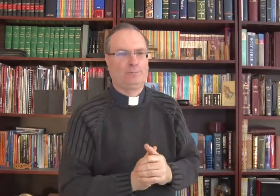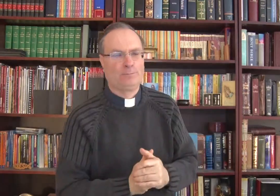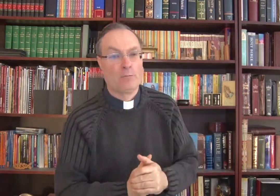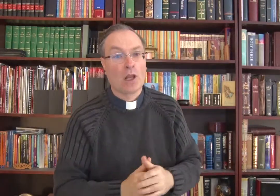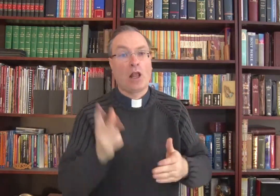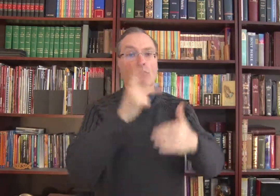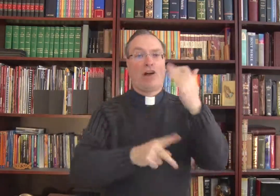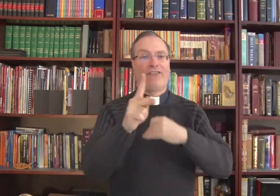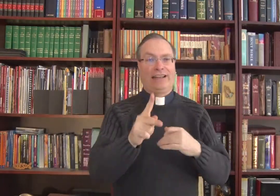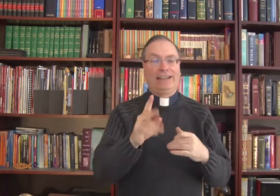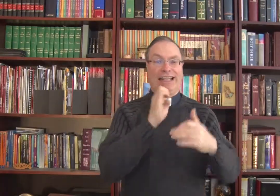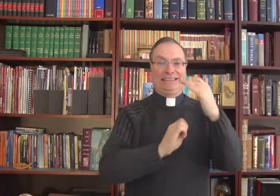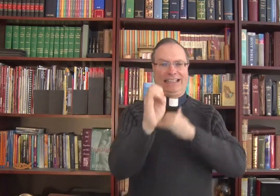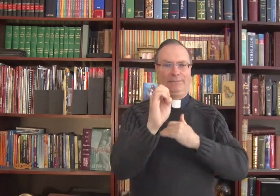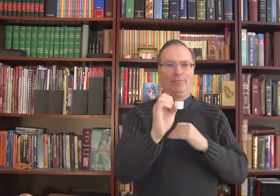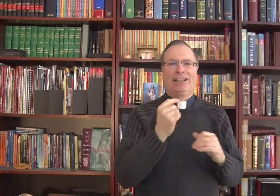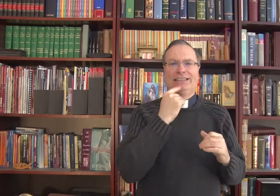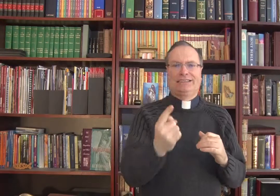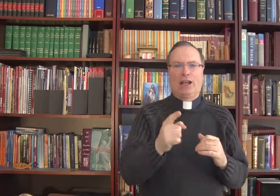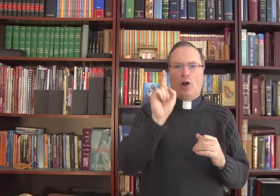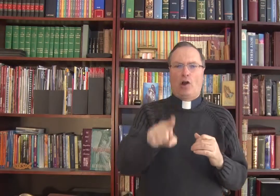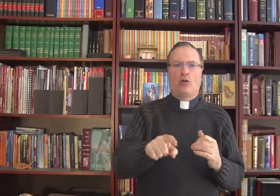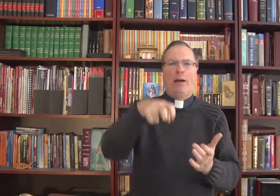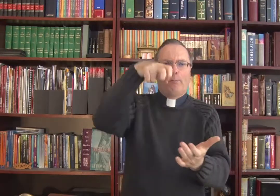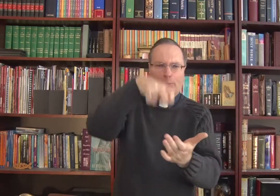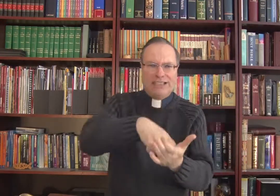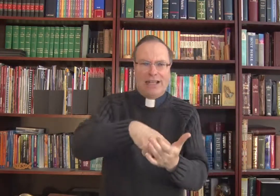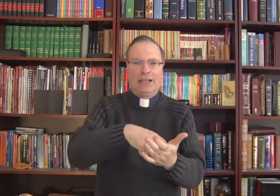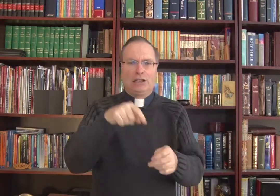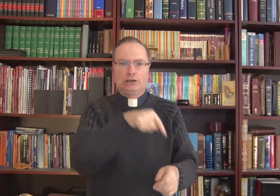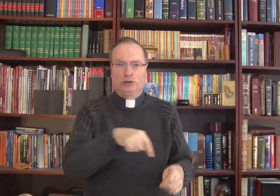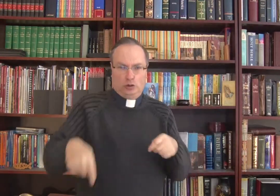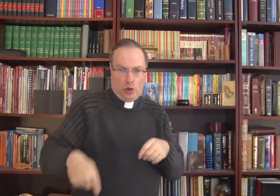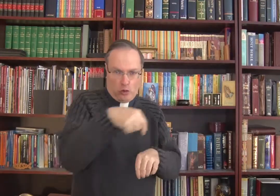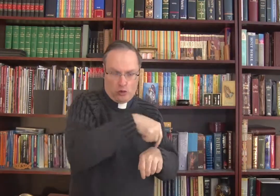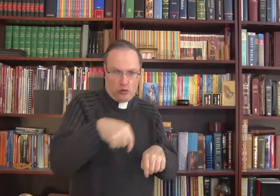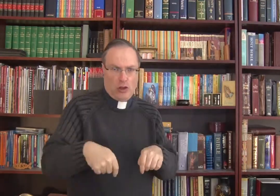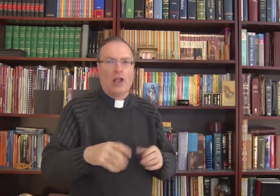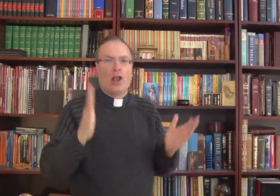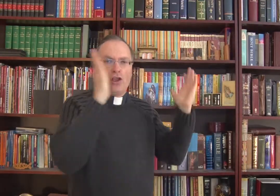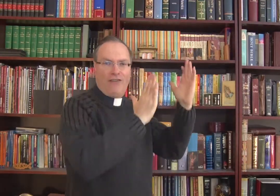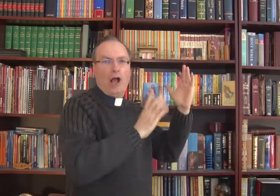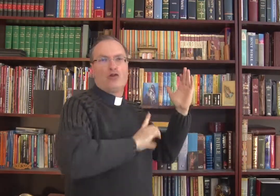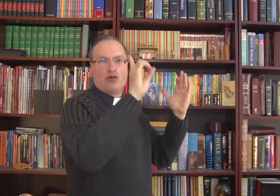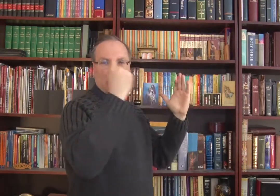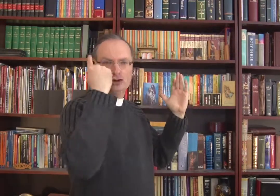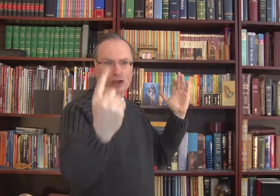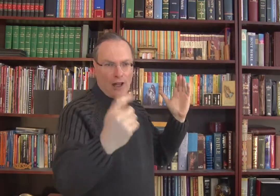Le prophète Ésaïe disait qu’on doit plier les genoux devant Dieu seul: